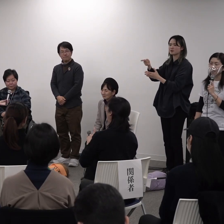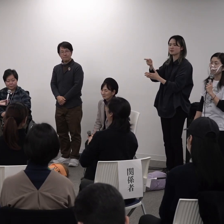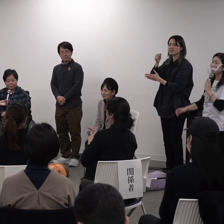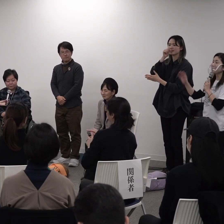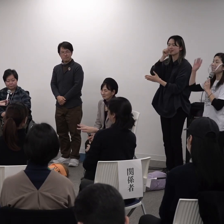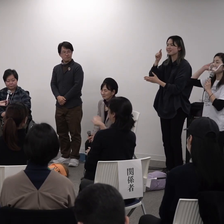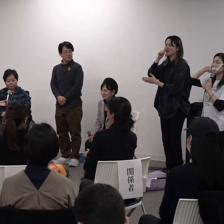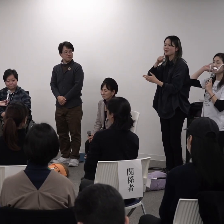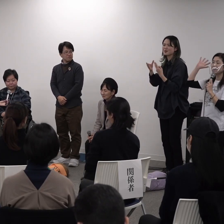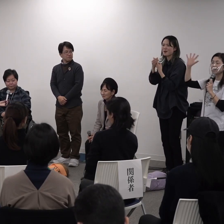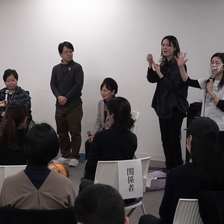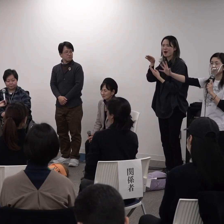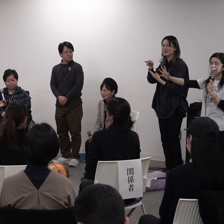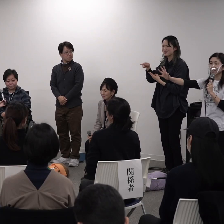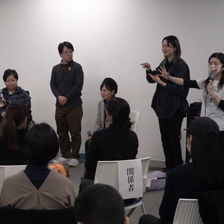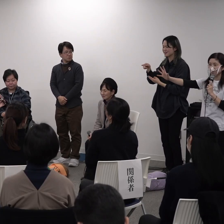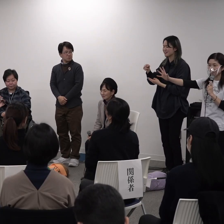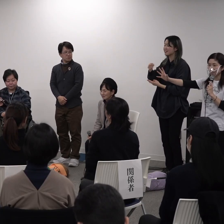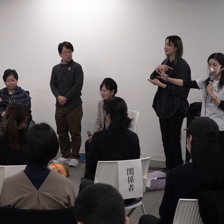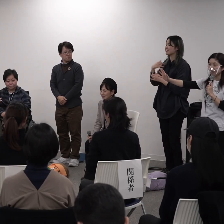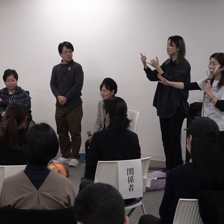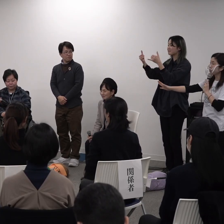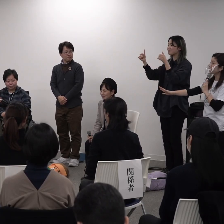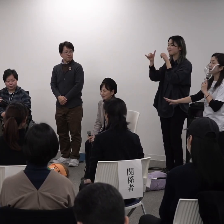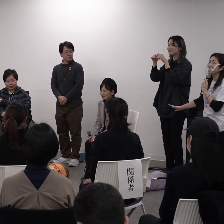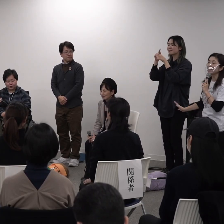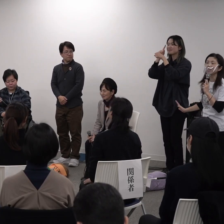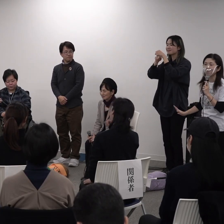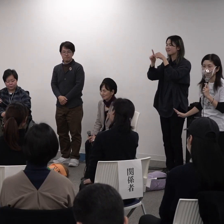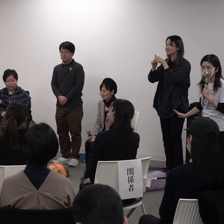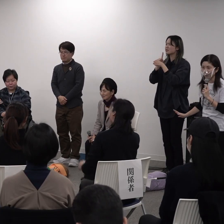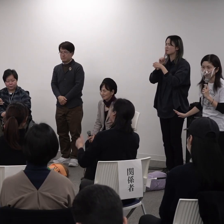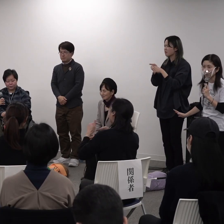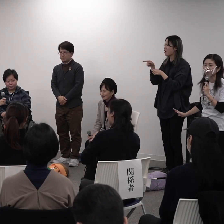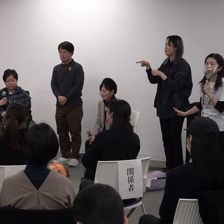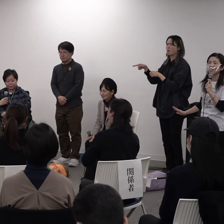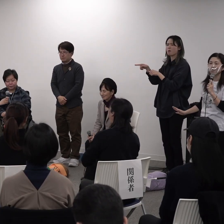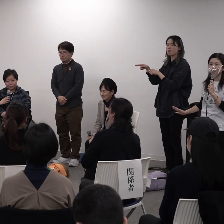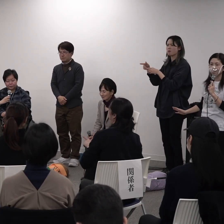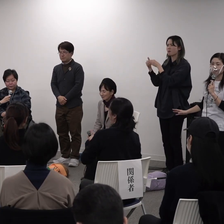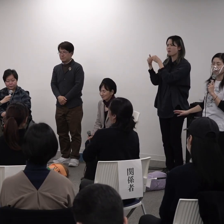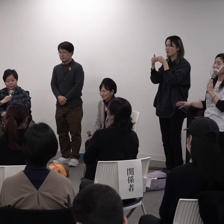私達が目指す社会はこれが当たり前の 状況なので